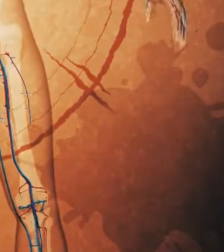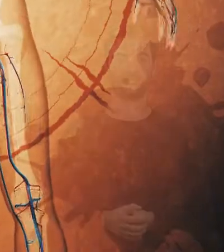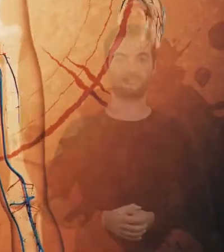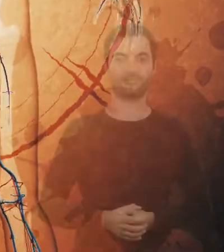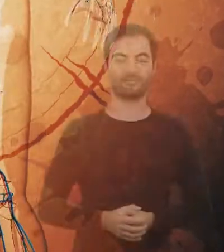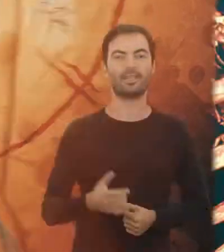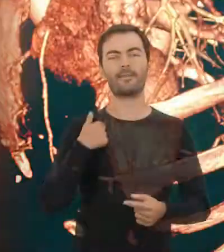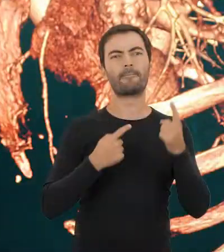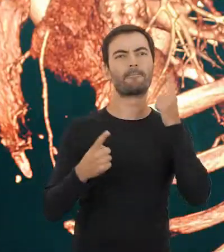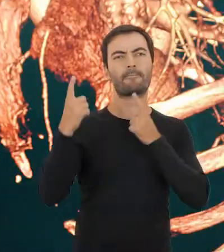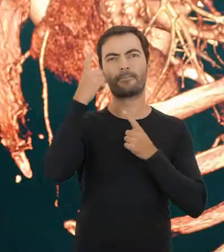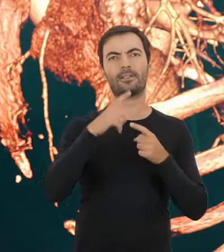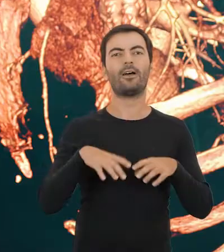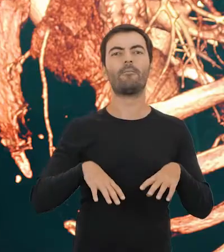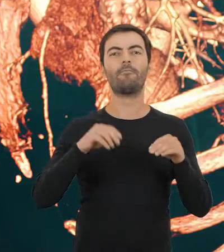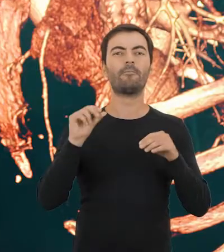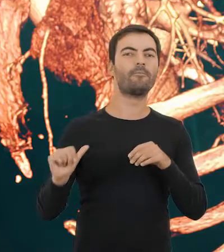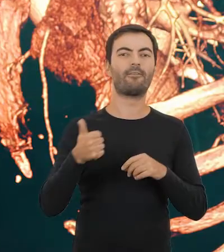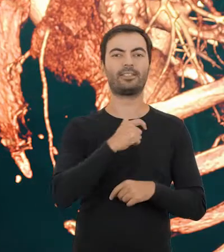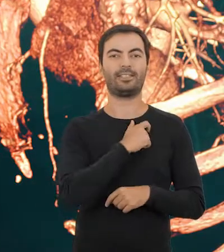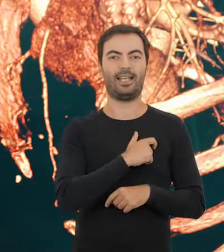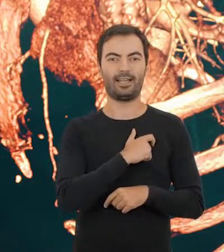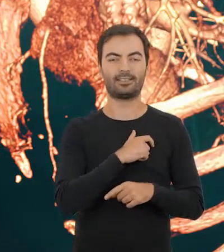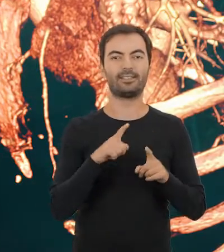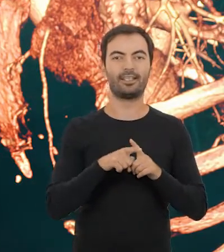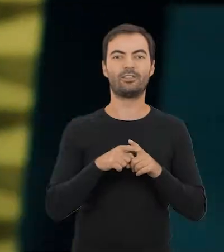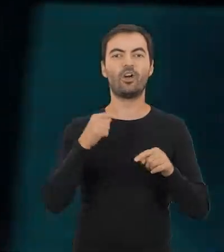Pomyślałem, że zacznę od serca i układu krwionośnego.